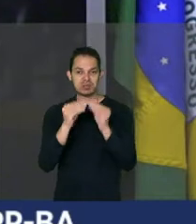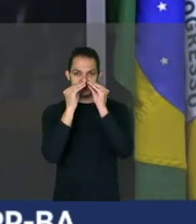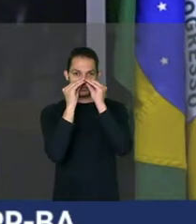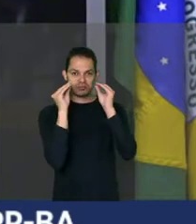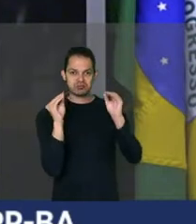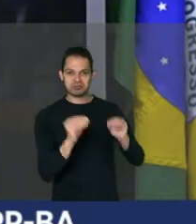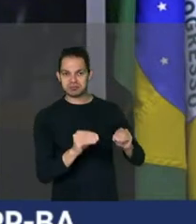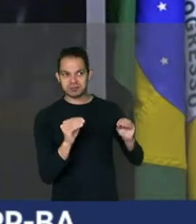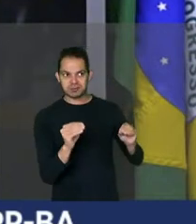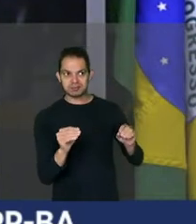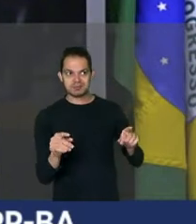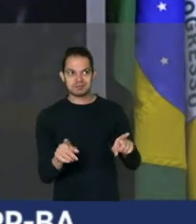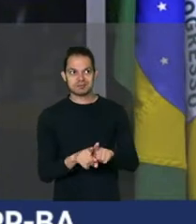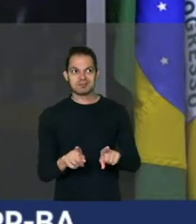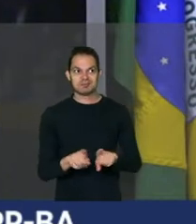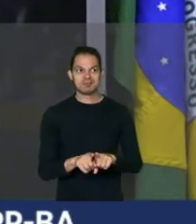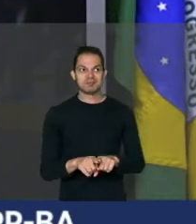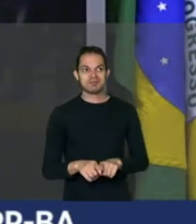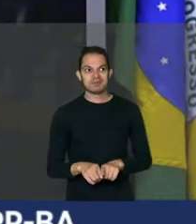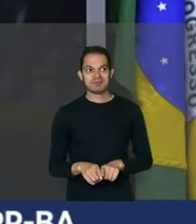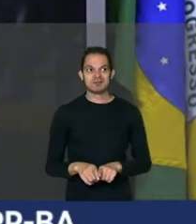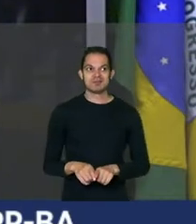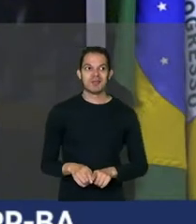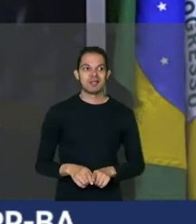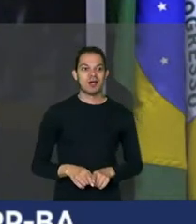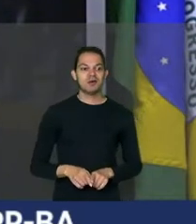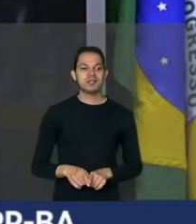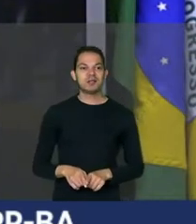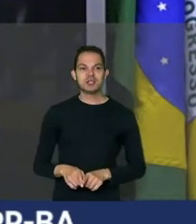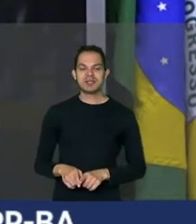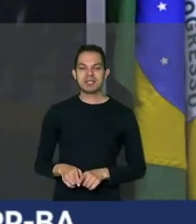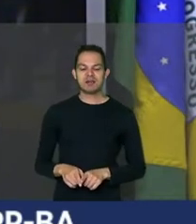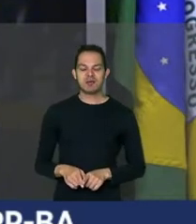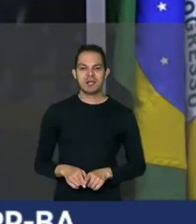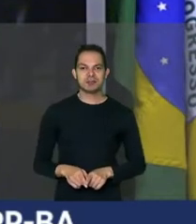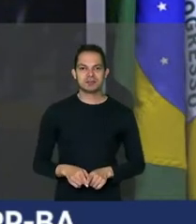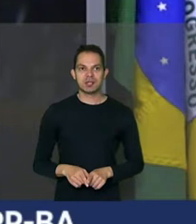AS LEIS COM TODOS OS PRINCÍPIOS E LEIS FUTURO FUNDAMENTAIS DAS NAÇÕES E